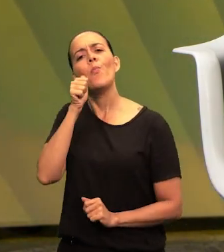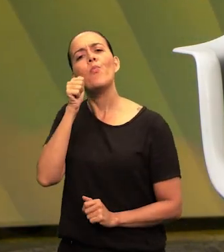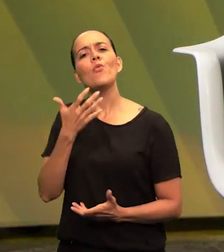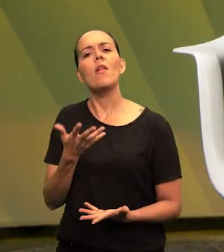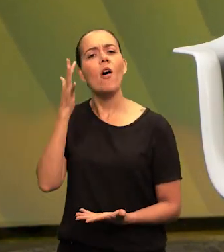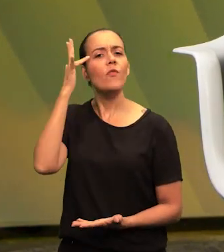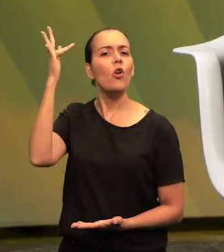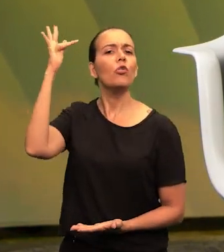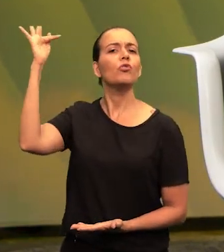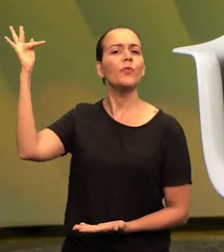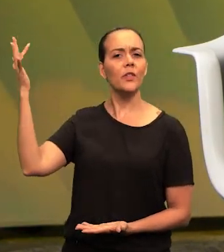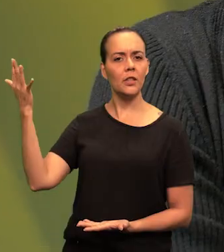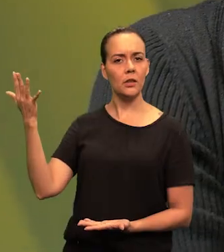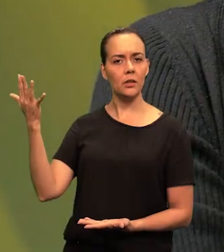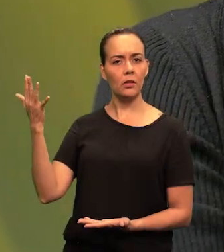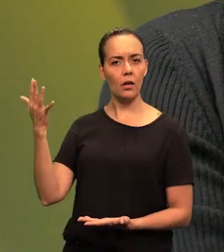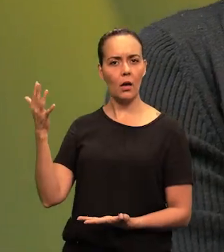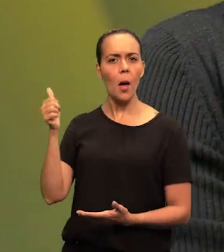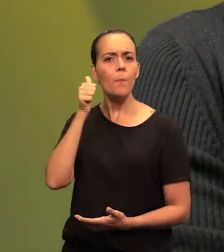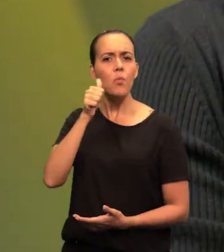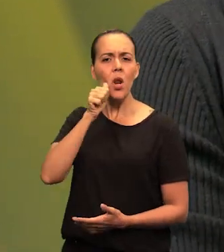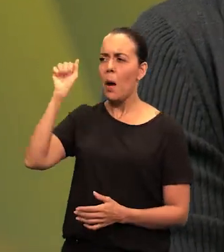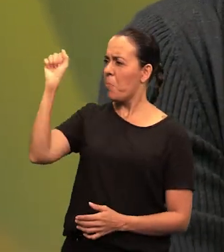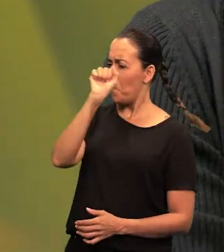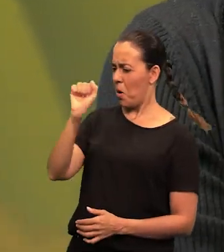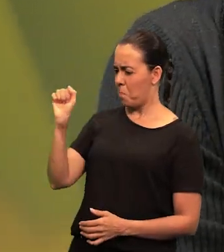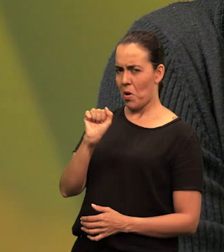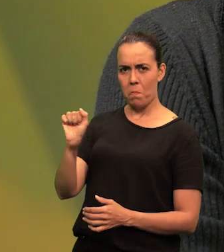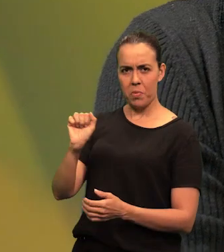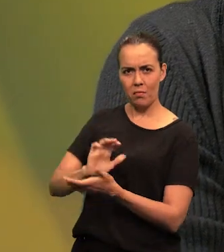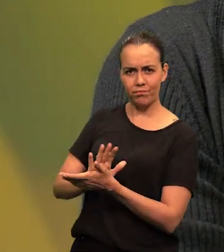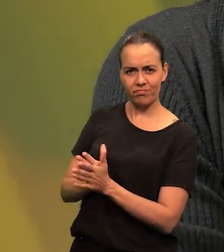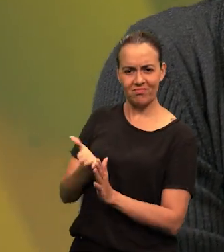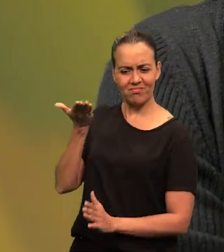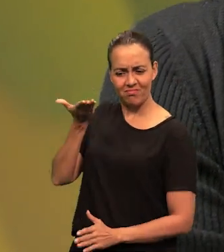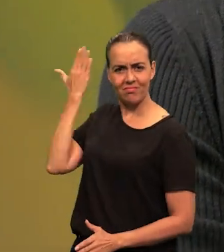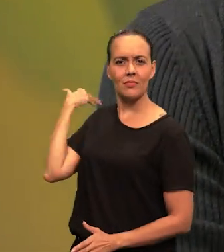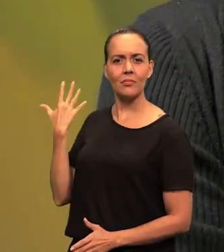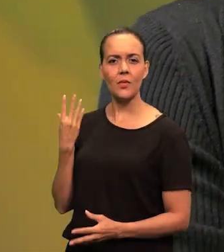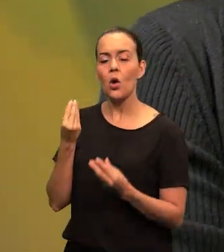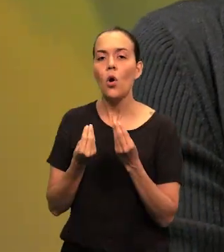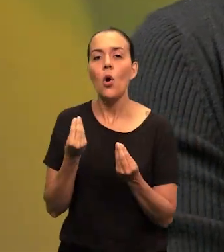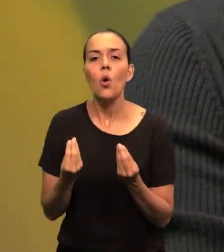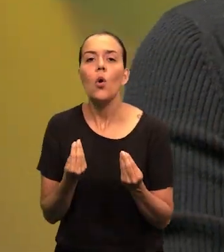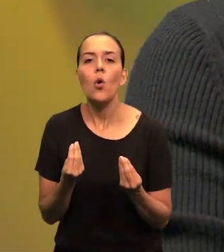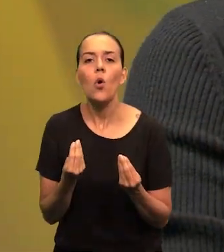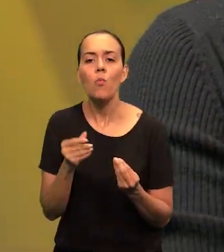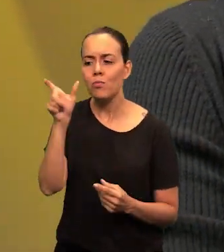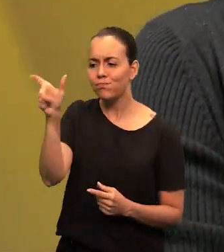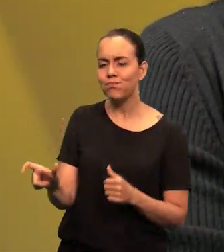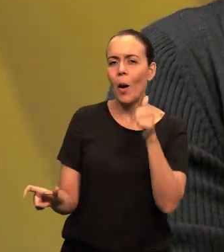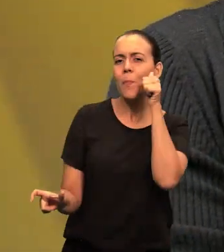Onde elas estão? Alguém apagou essas mulheres? O que foi feito com o feminino e com as mulheres